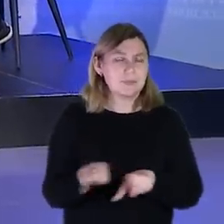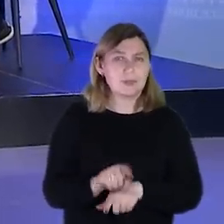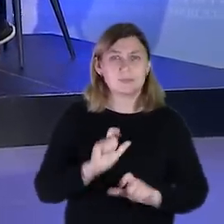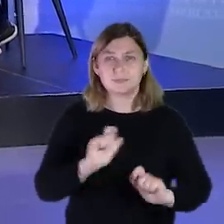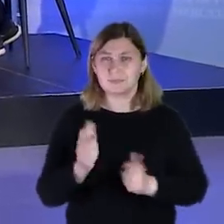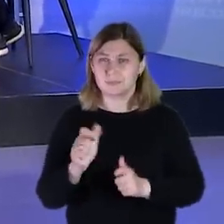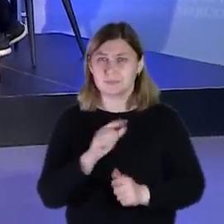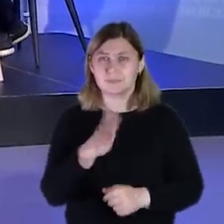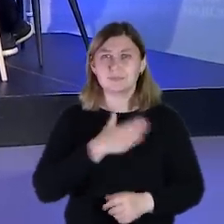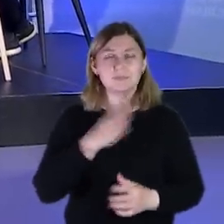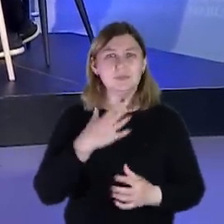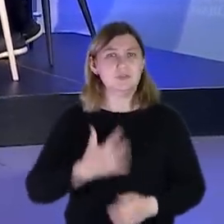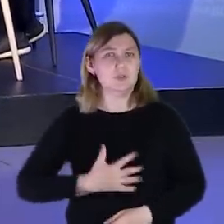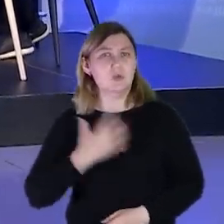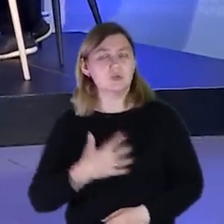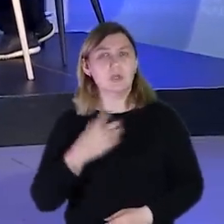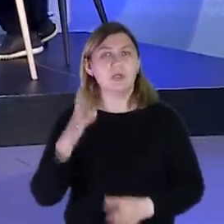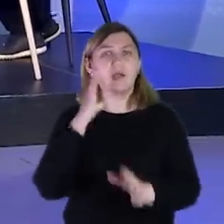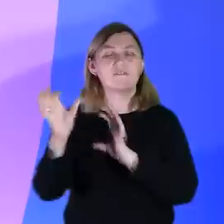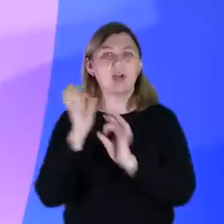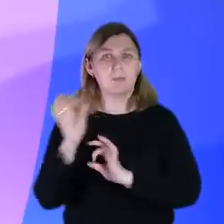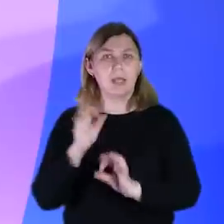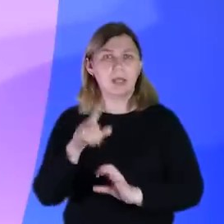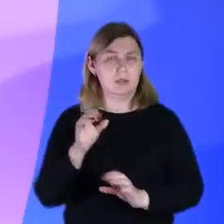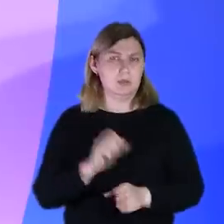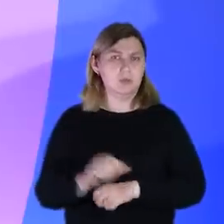że te informacje, które ci na pozyskanie informatorzy przekazywali,